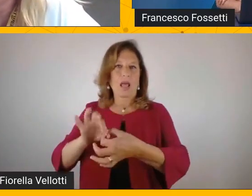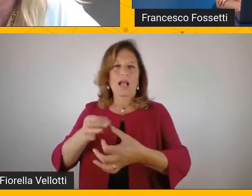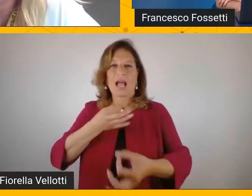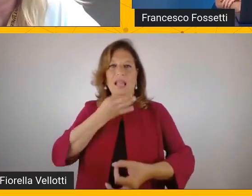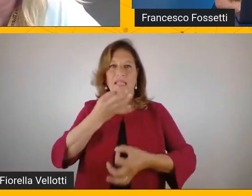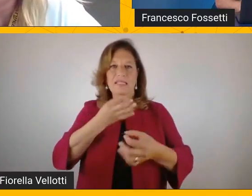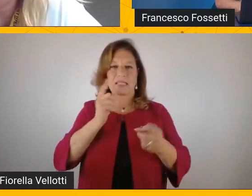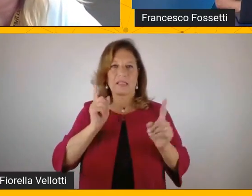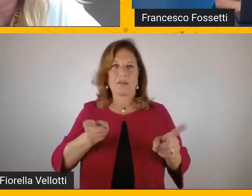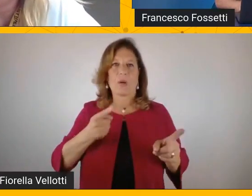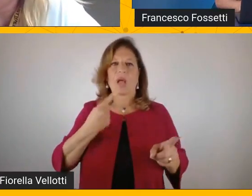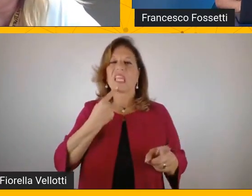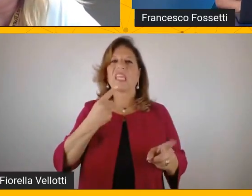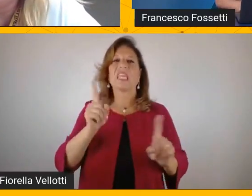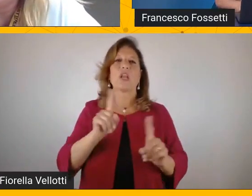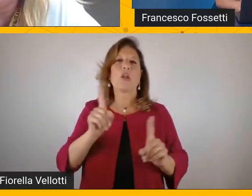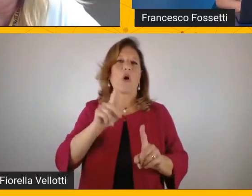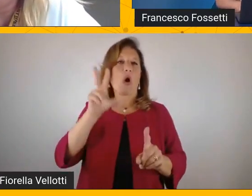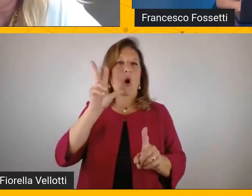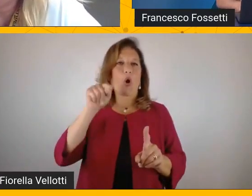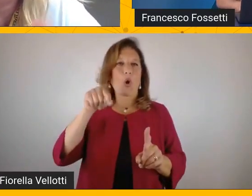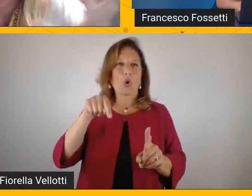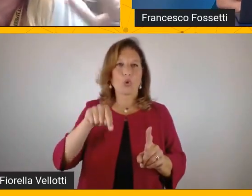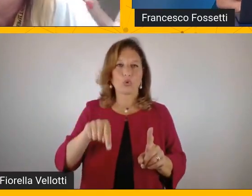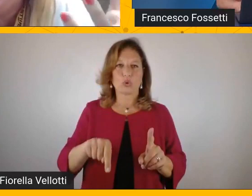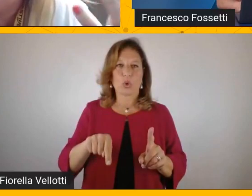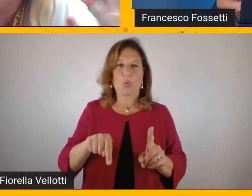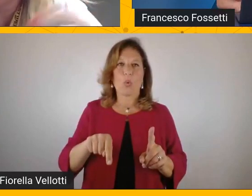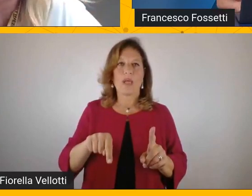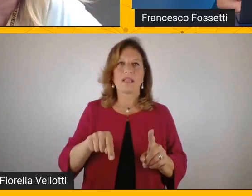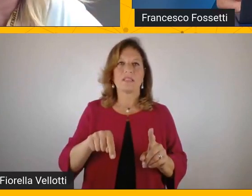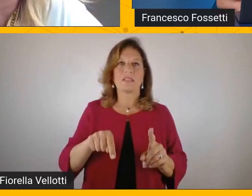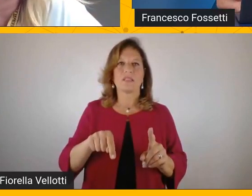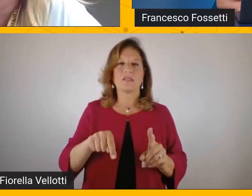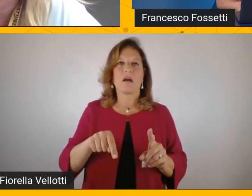corrispondono quindi anche a chi di voi non conosce hm